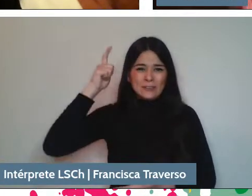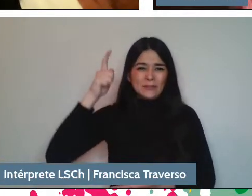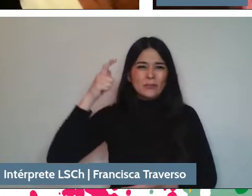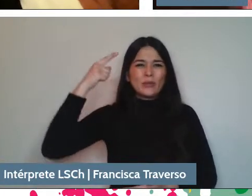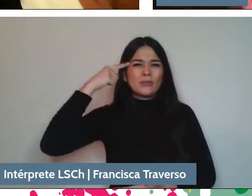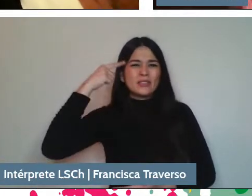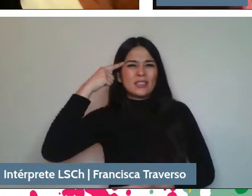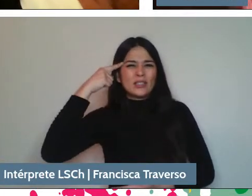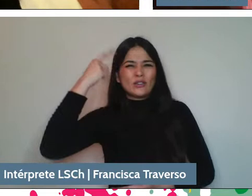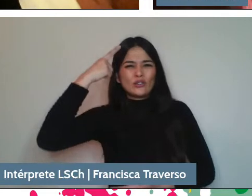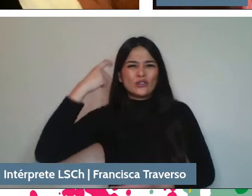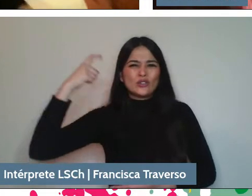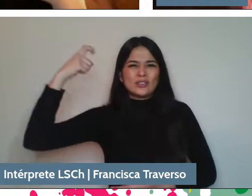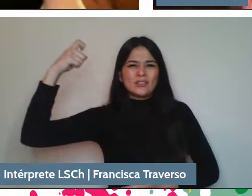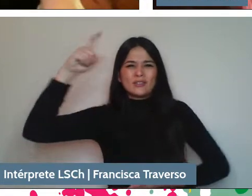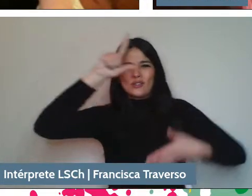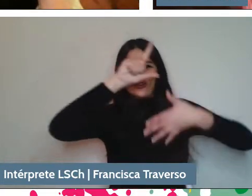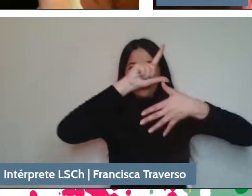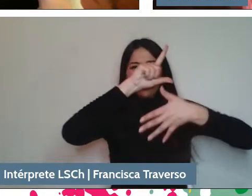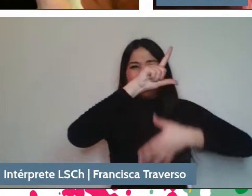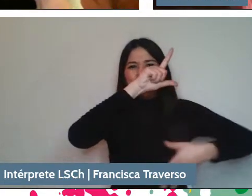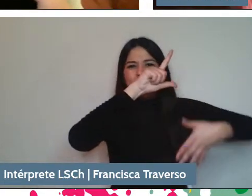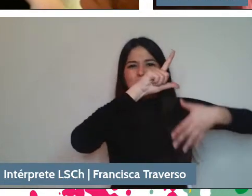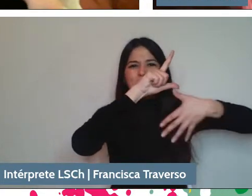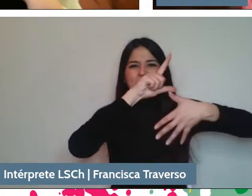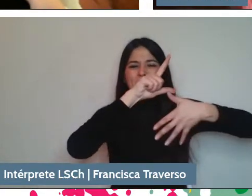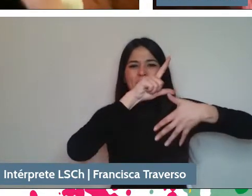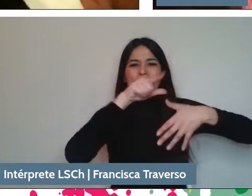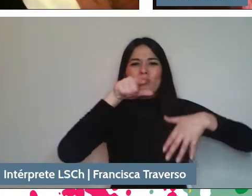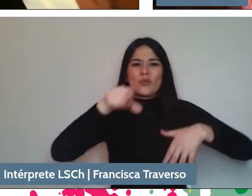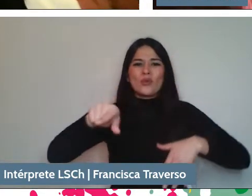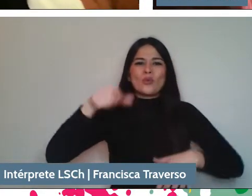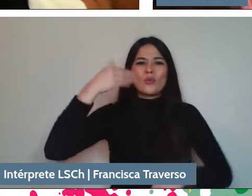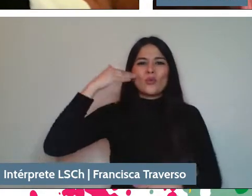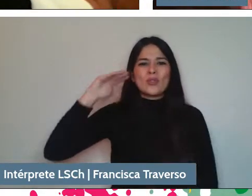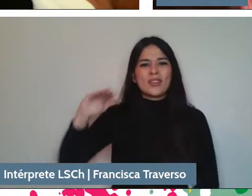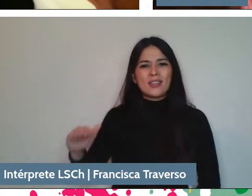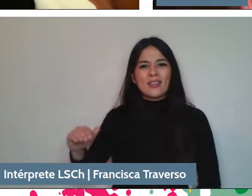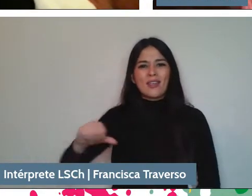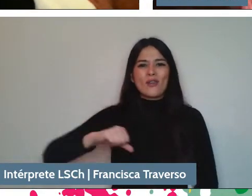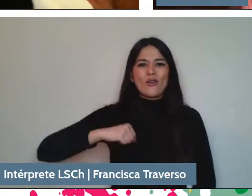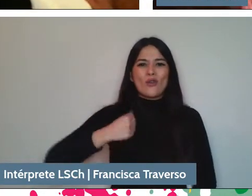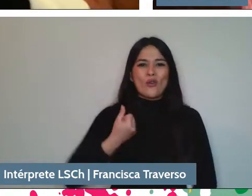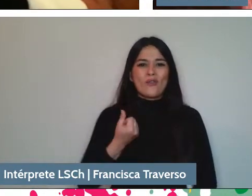y que uno lo puede entender por tu juventud y tu infancia también y emprendes este viaje a Colombia